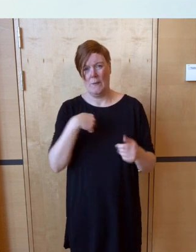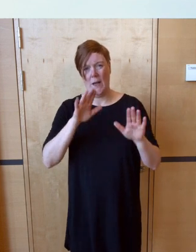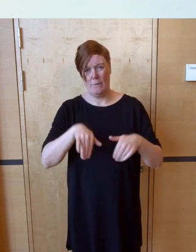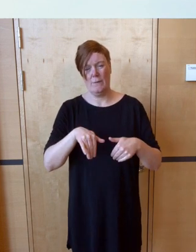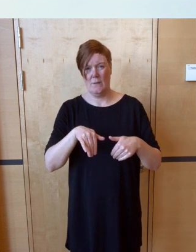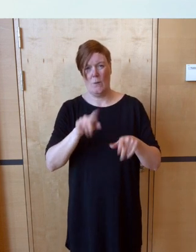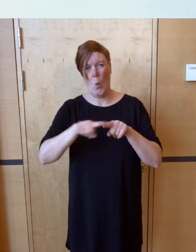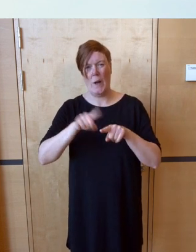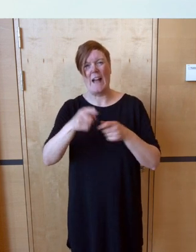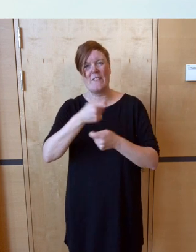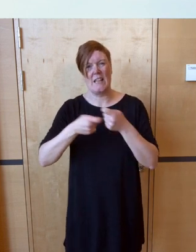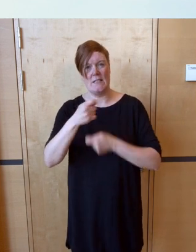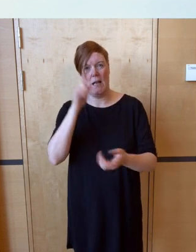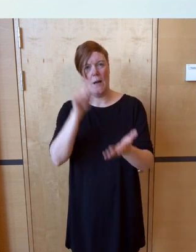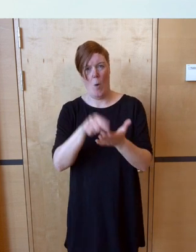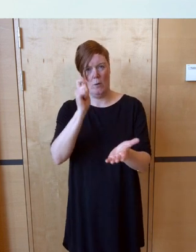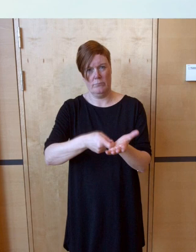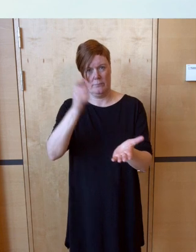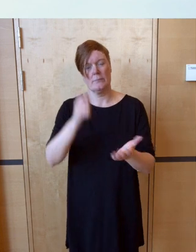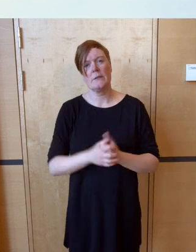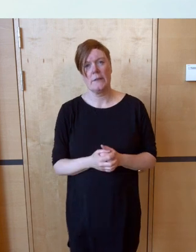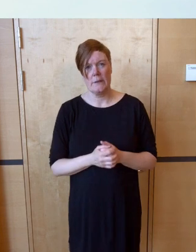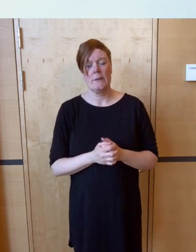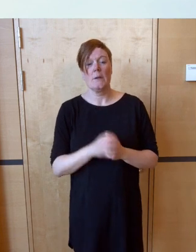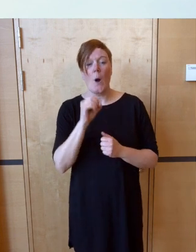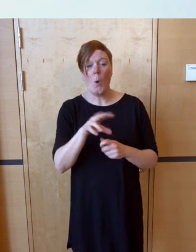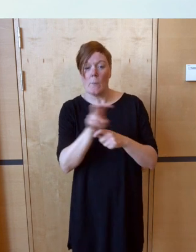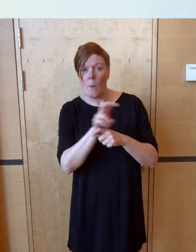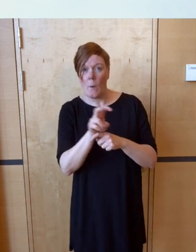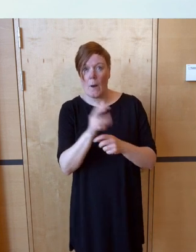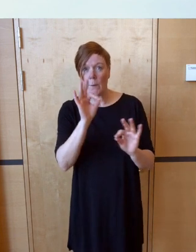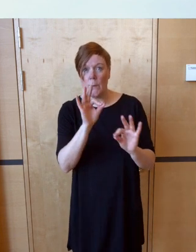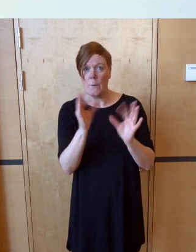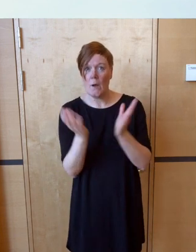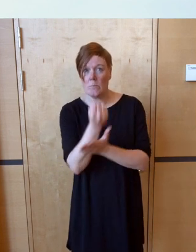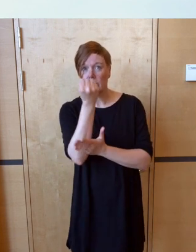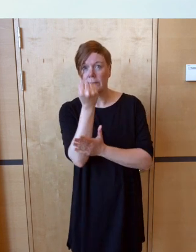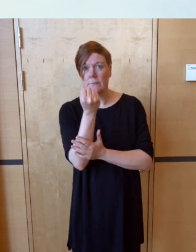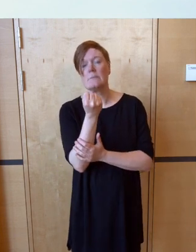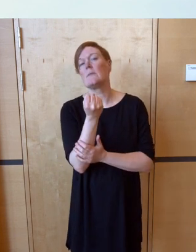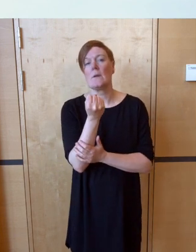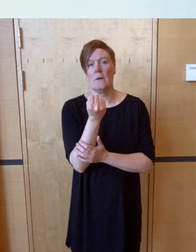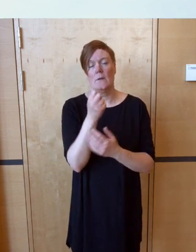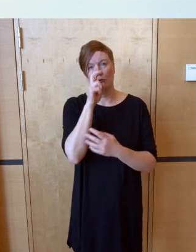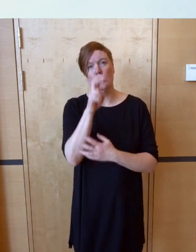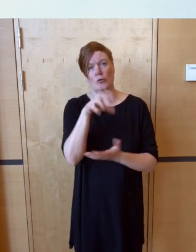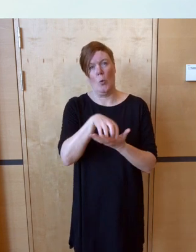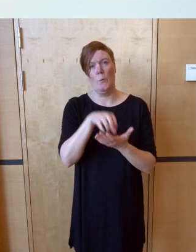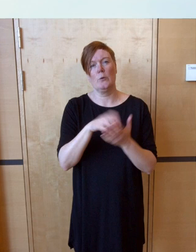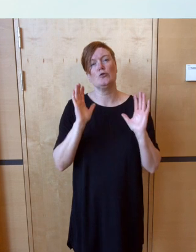Och när man har gjort en avstämning på det Så klarar ju kommunen alla de Vad gäller resultat betalningsförmåga